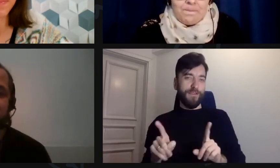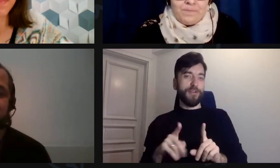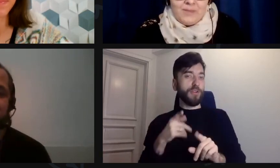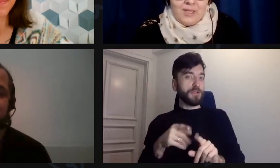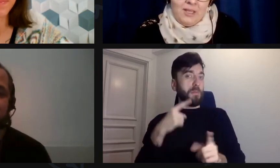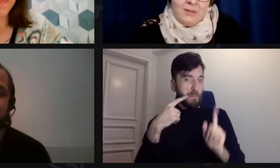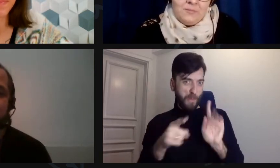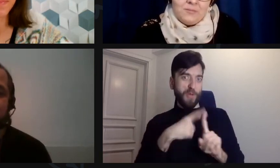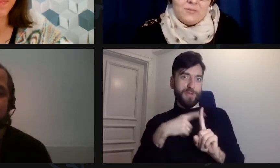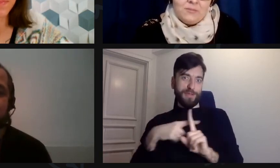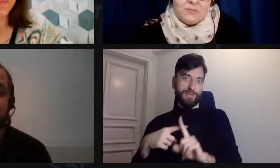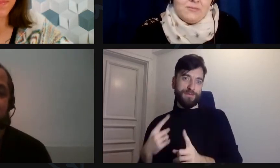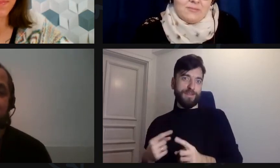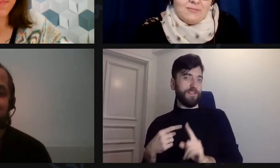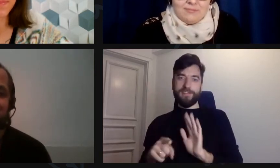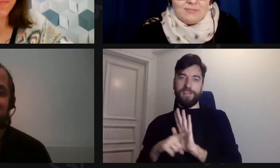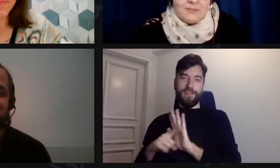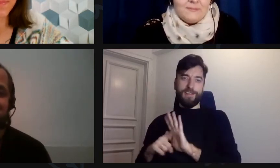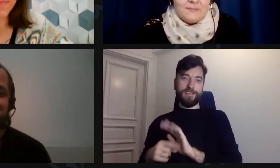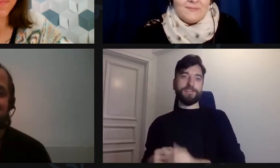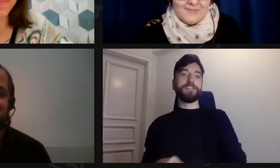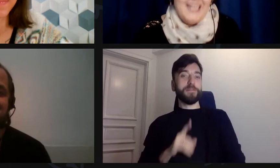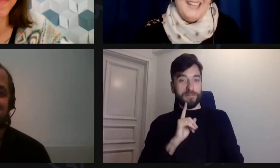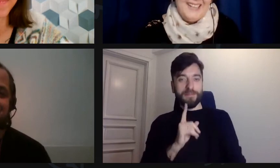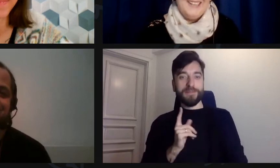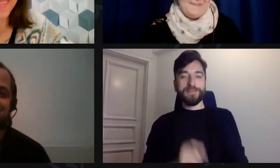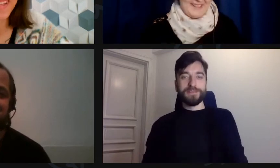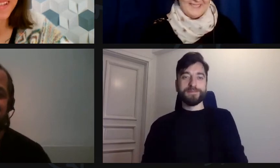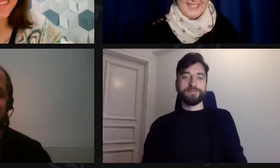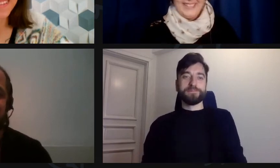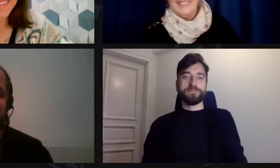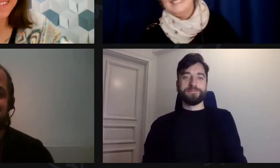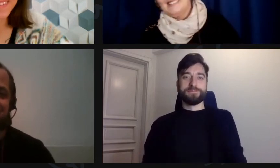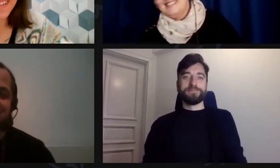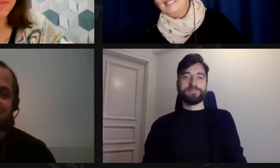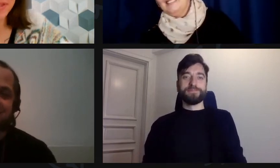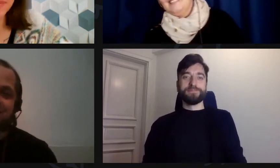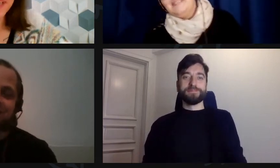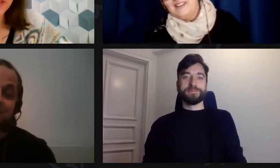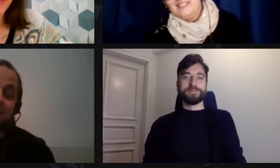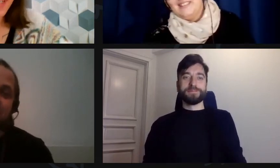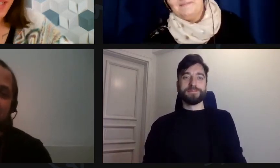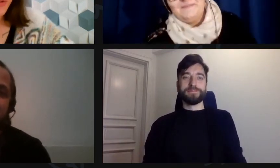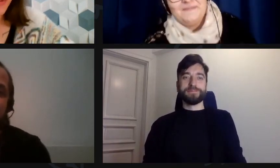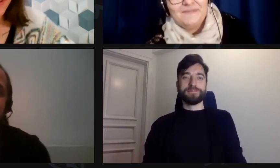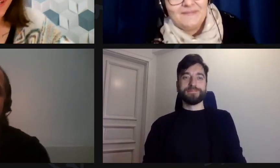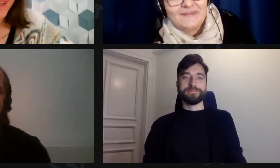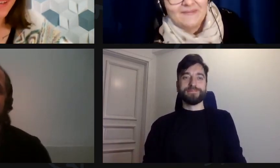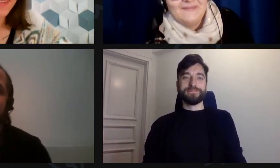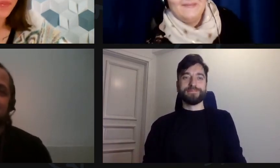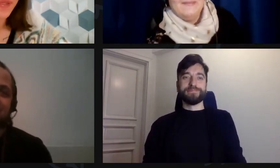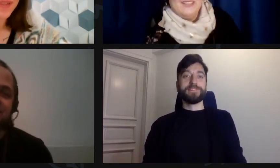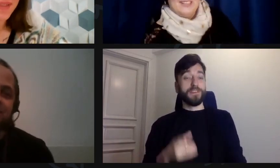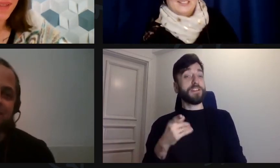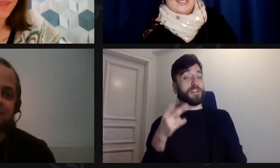Paweł- o tak! Dominika- słuszna uwaga.